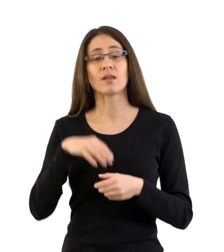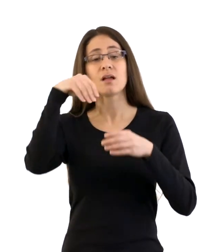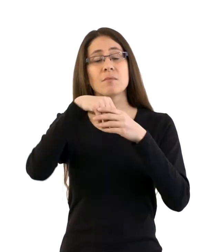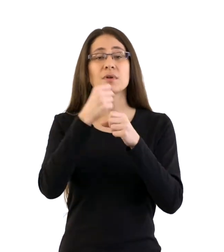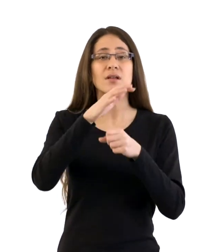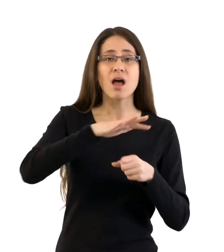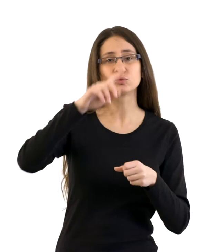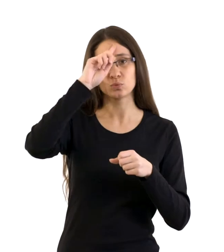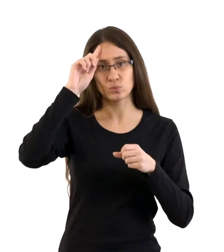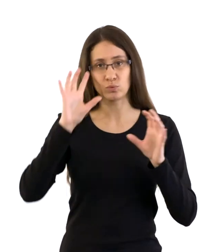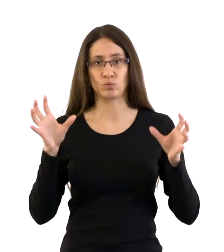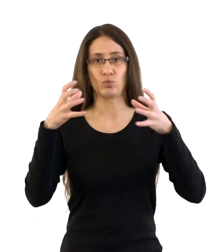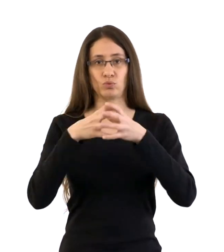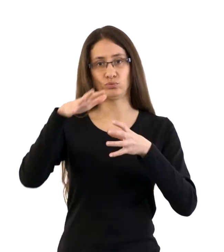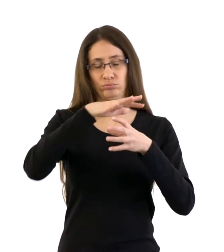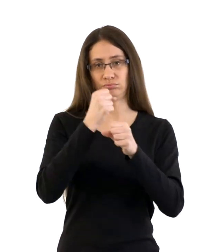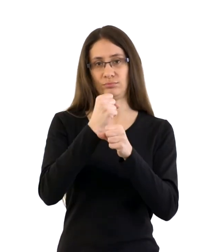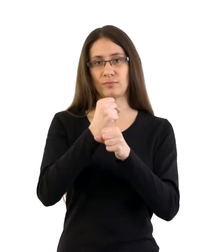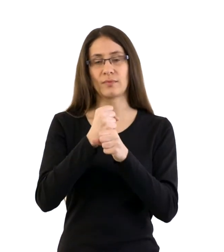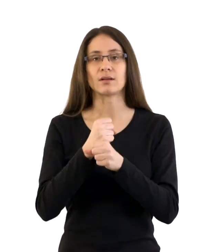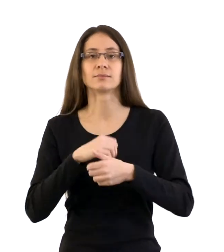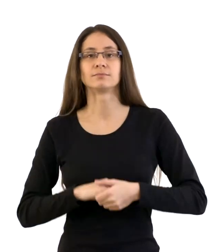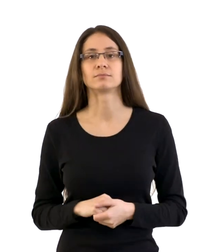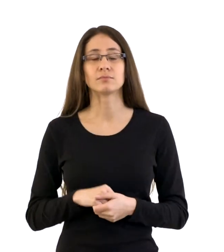realizowane są przez zespół osób